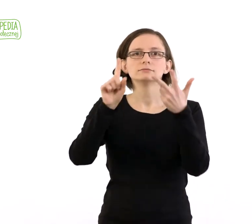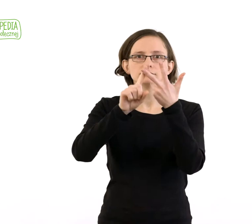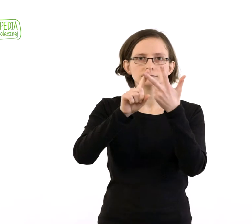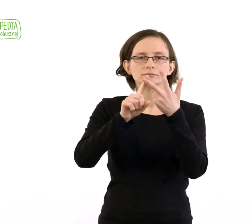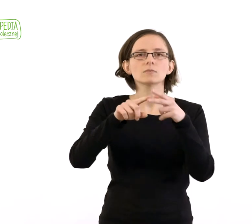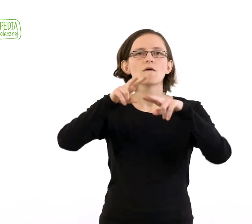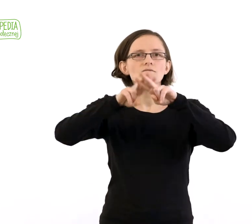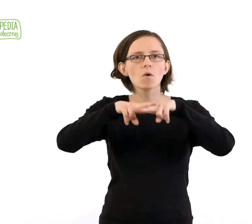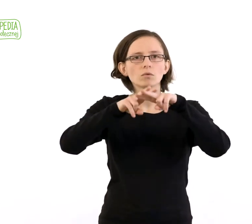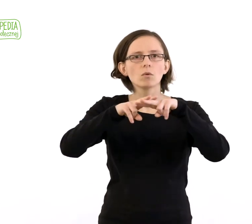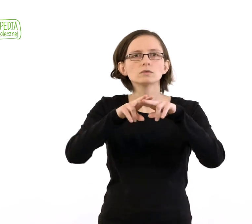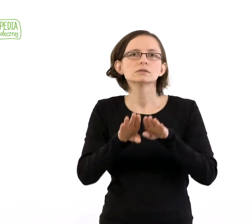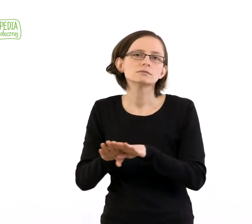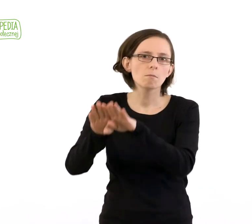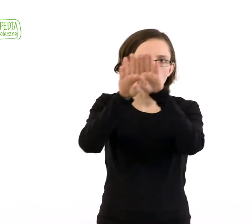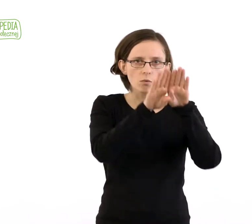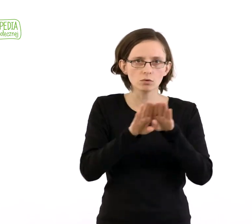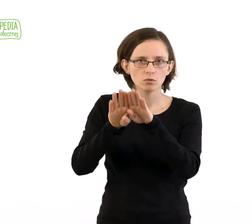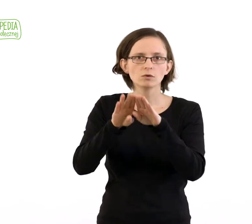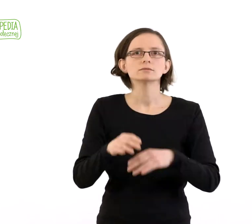3. Fundusz Spójności